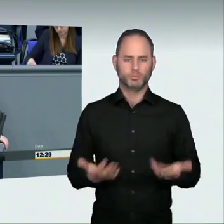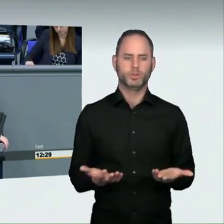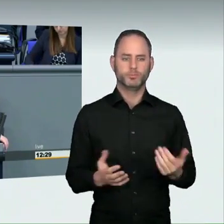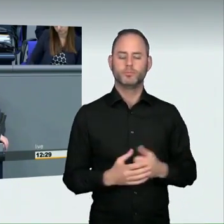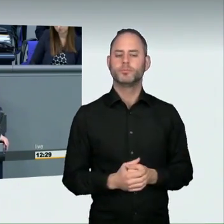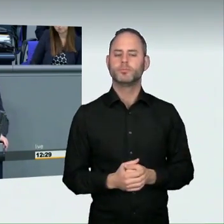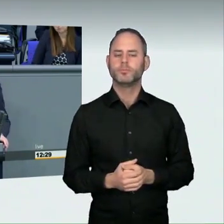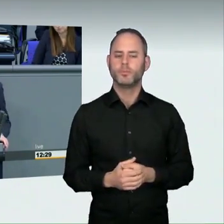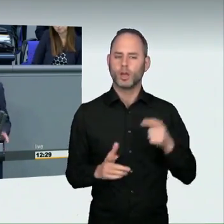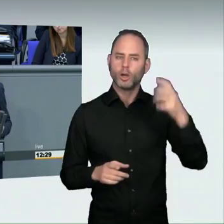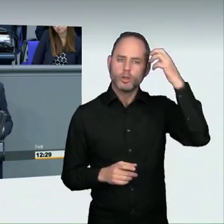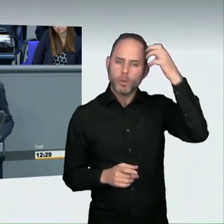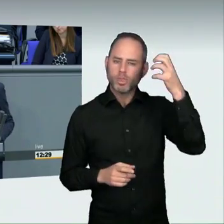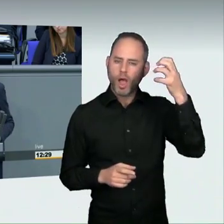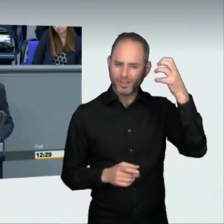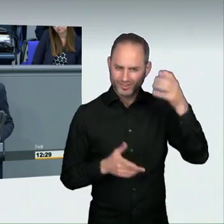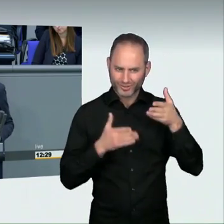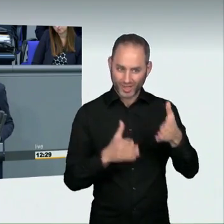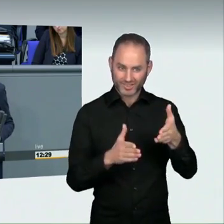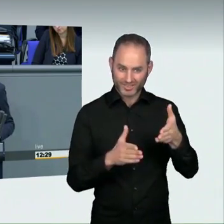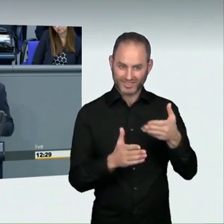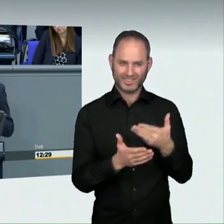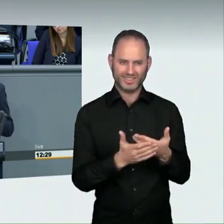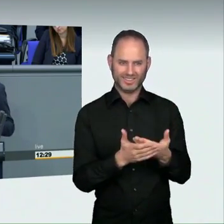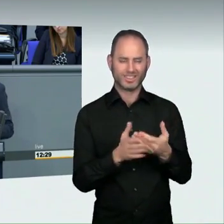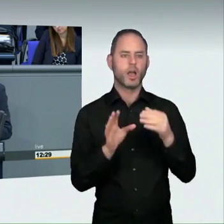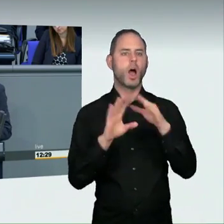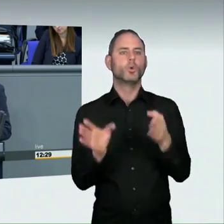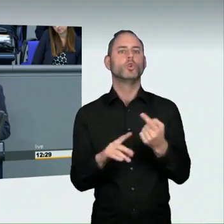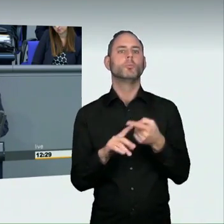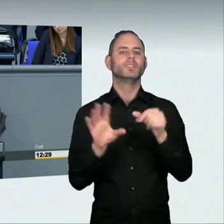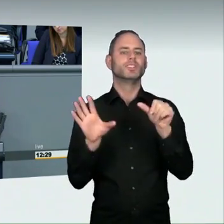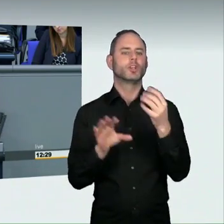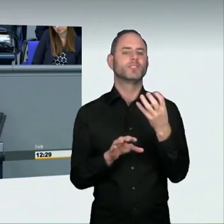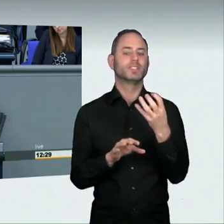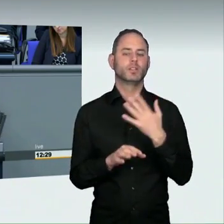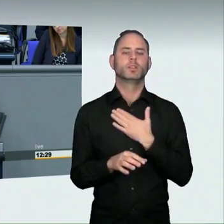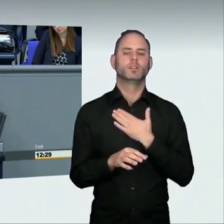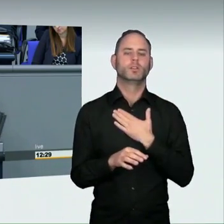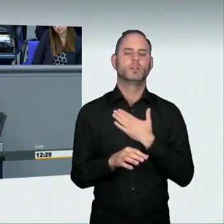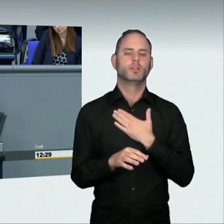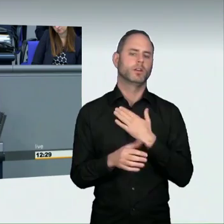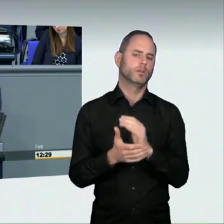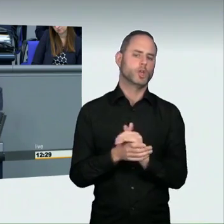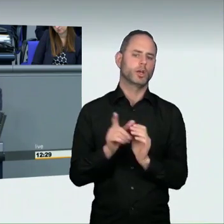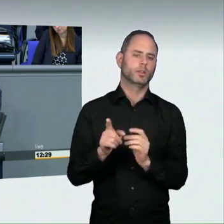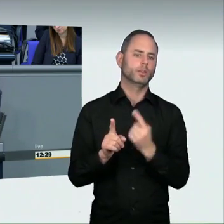Die Mieten sollten um 10 bis 15 Euro pro Quadratmeter steigen, also nicht auf, sondern um 10 bis 15 Euro.